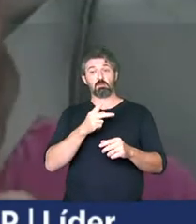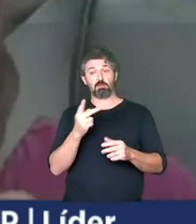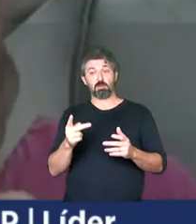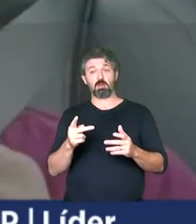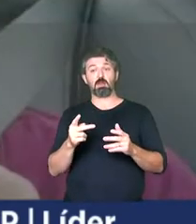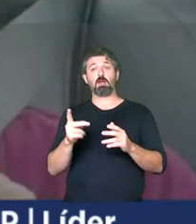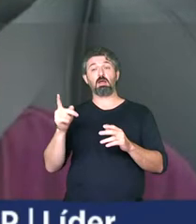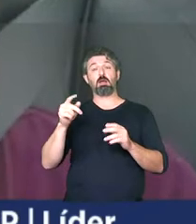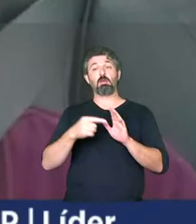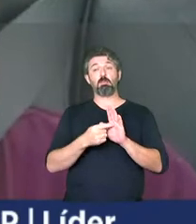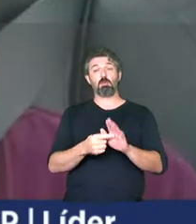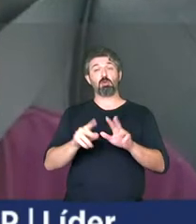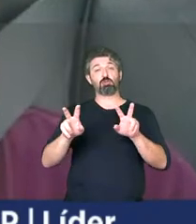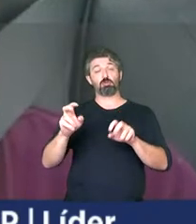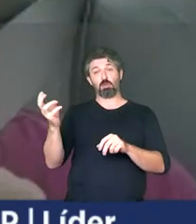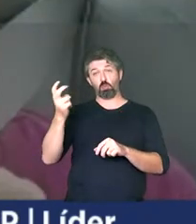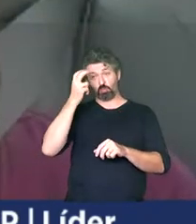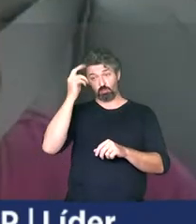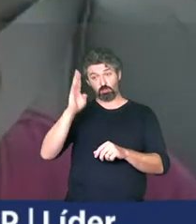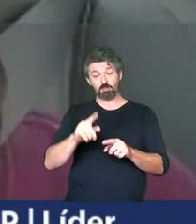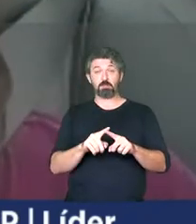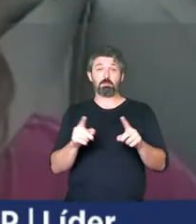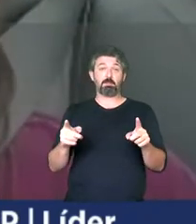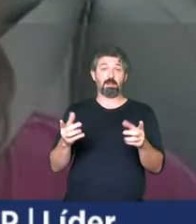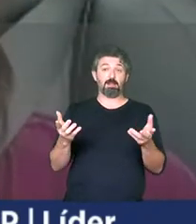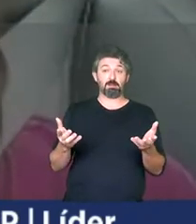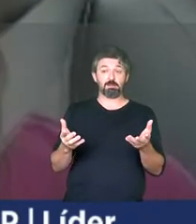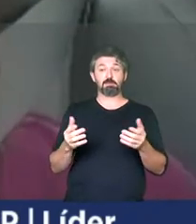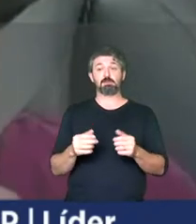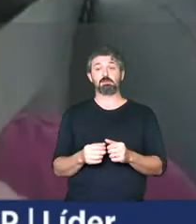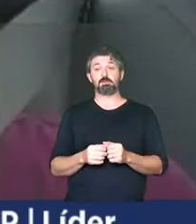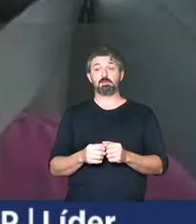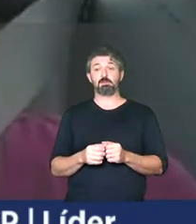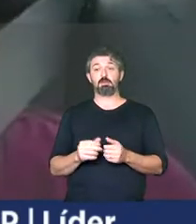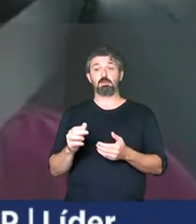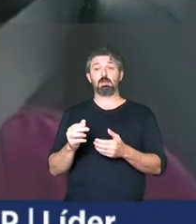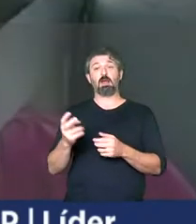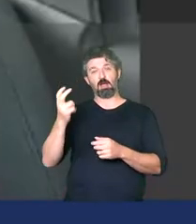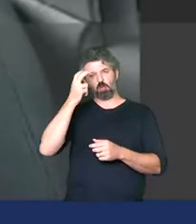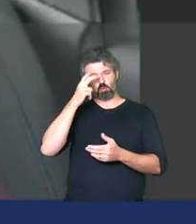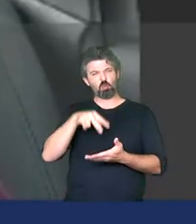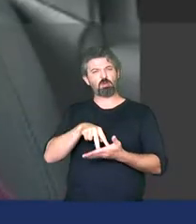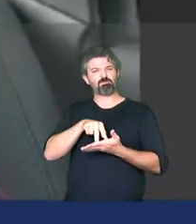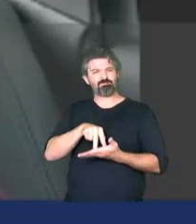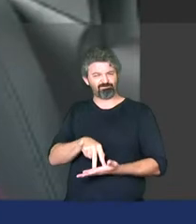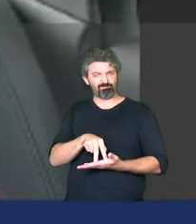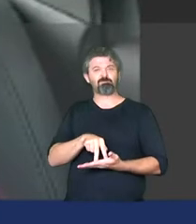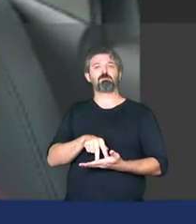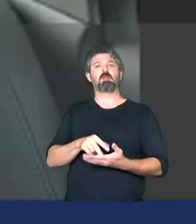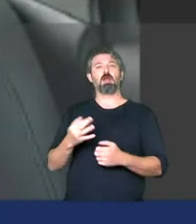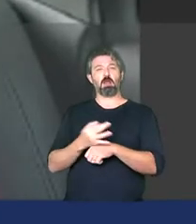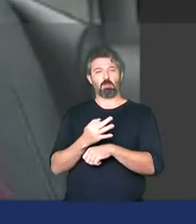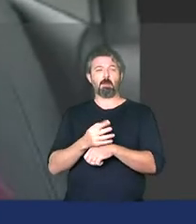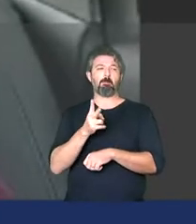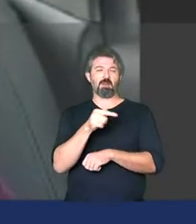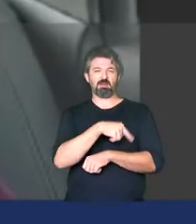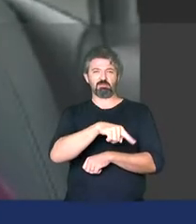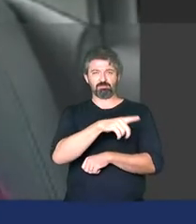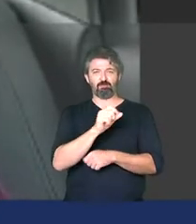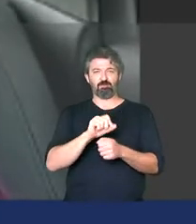COMO SÃO. -- É DE FATO A CULTURA BRASILEIRA. MAS, APESAR DISSO... APESAR DELES A CULTURA RESISTE E ESSA LEI ESTÁ SENDO APROVADA NO DIA DE